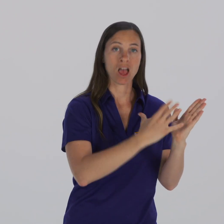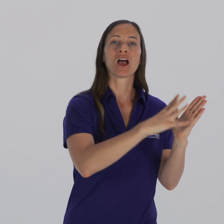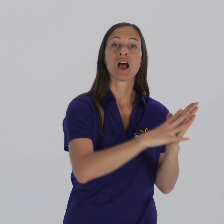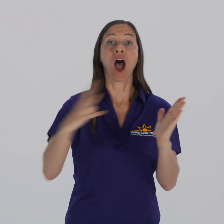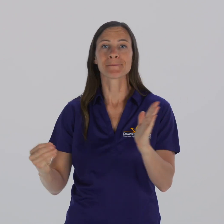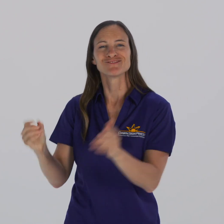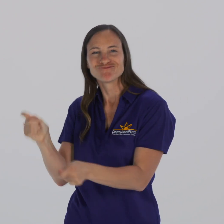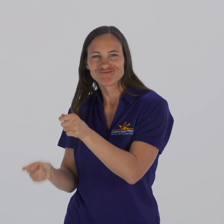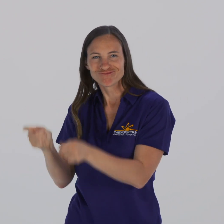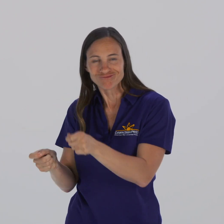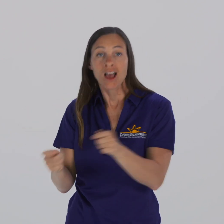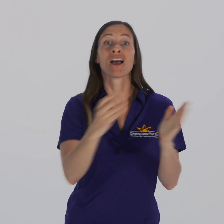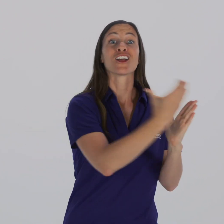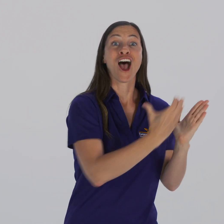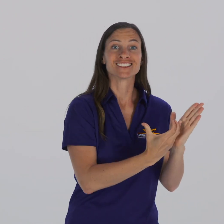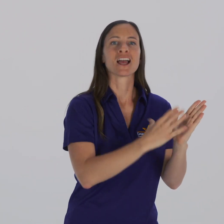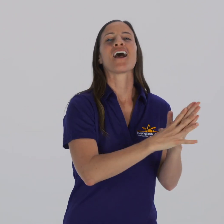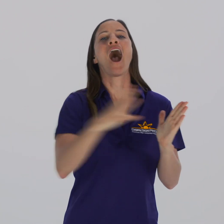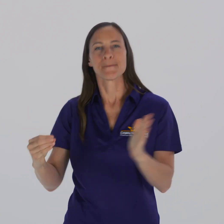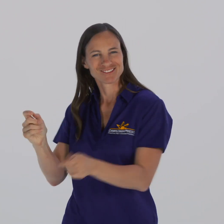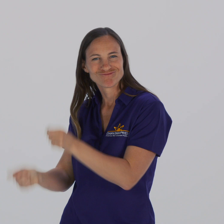that you can simply copy from each time you need to set up a new course.